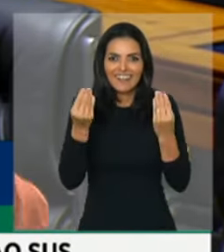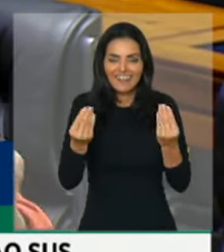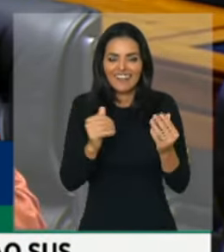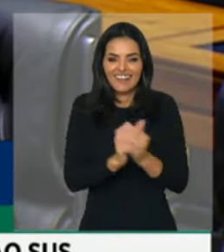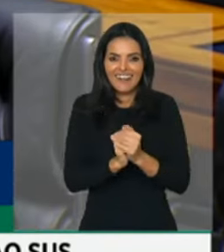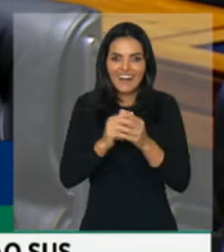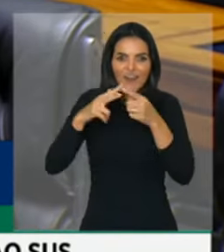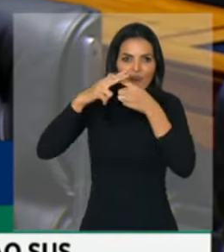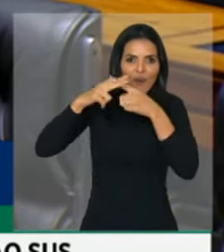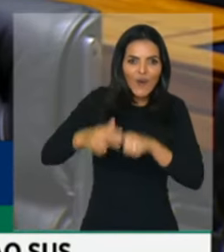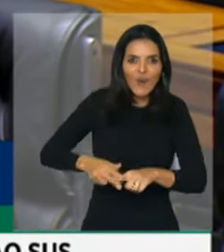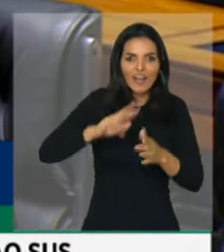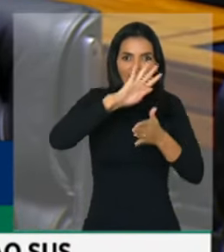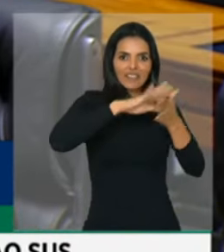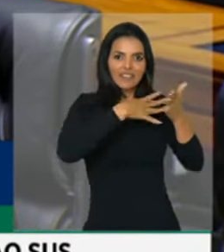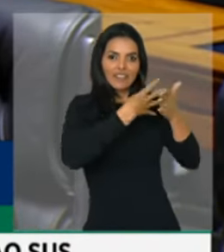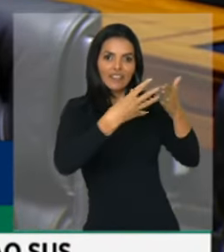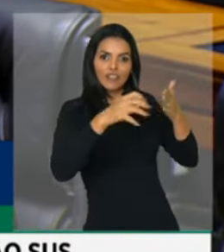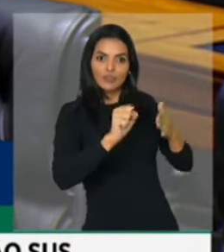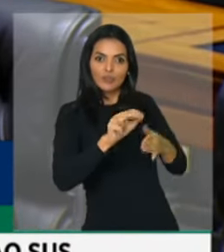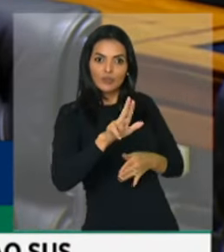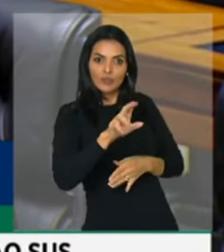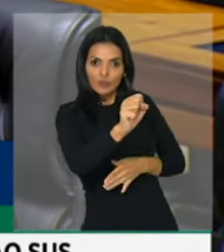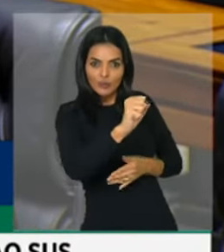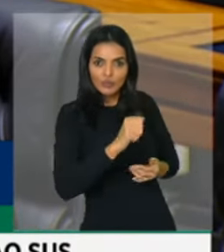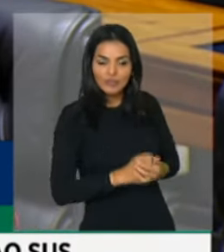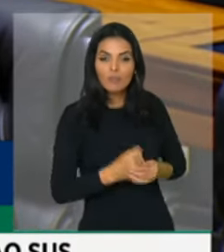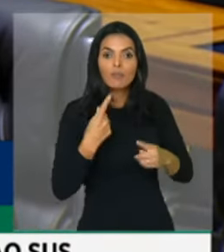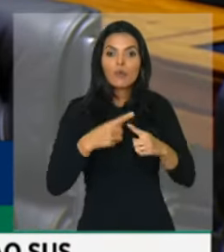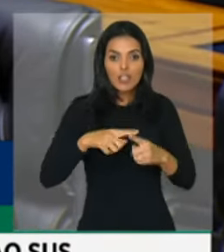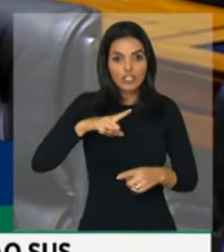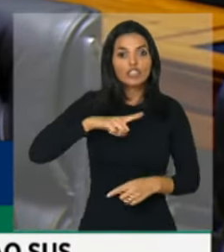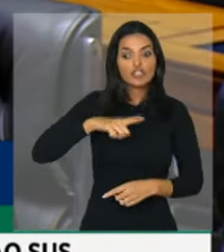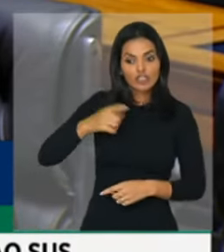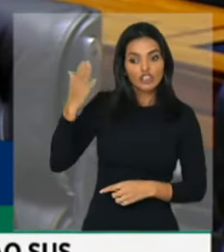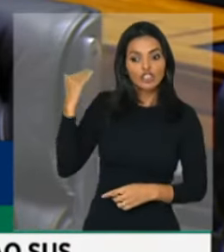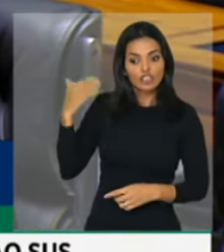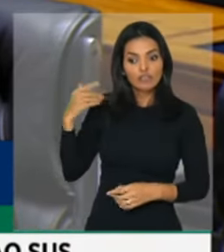CORRIGIR A TABELA DE SAÚDE PORQUE EU TIVE QUE OUVIR EM UMA AUDIÊNCIA PÚBLICA ALGUNS